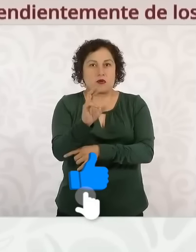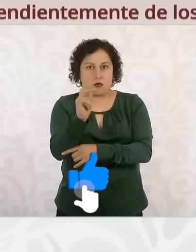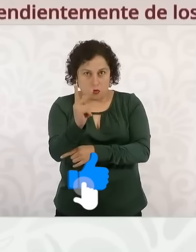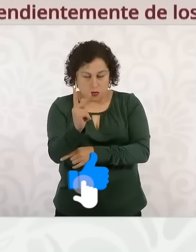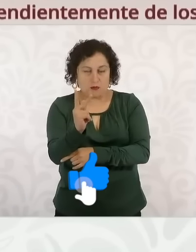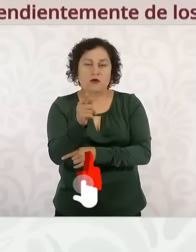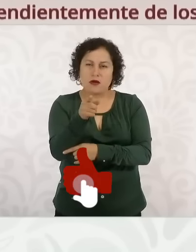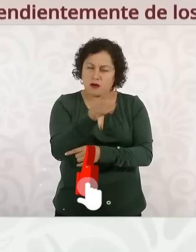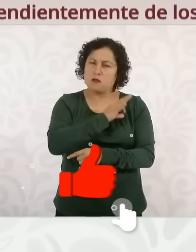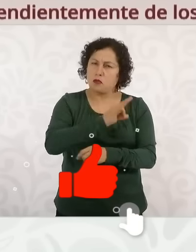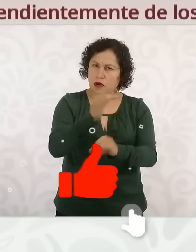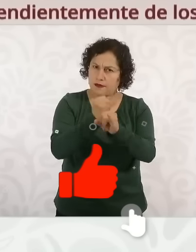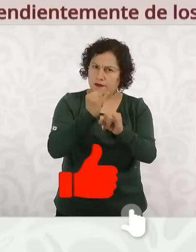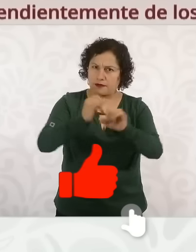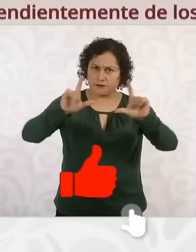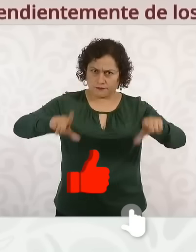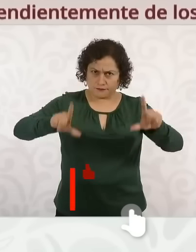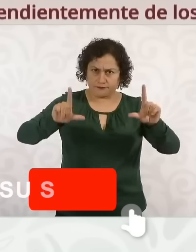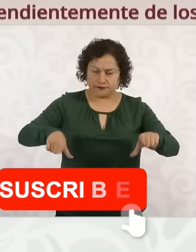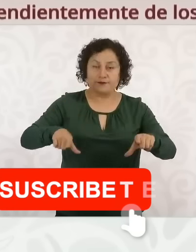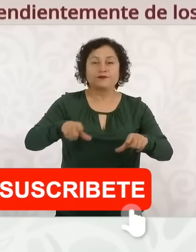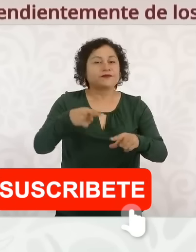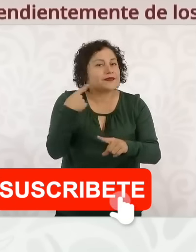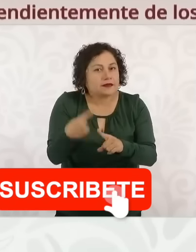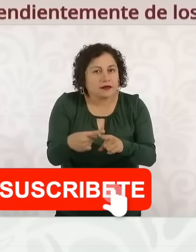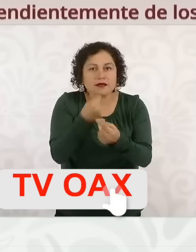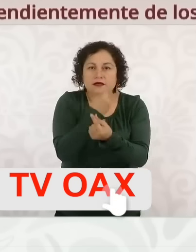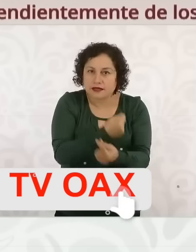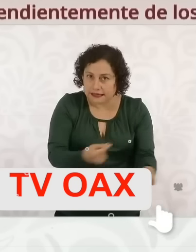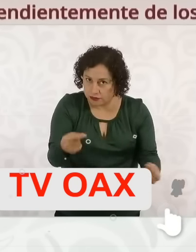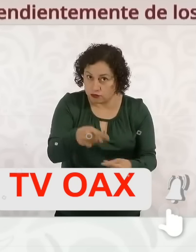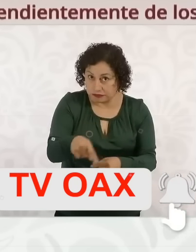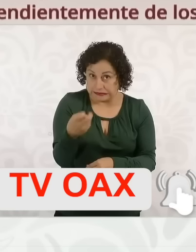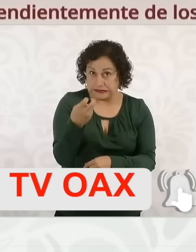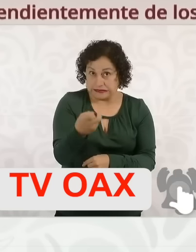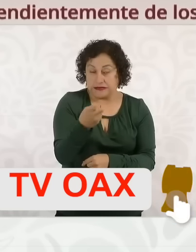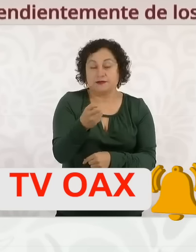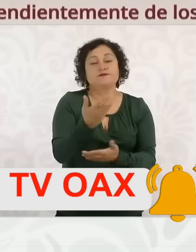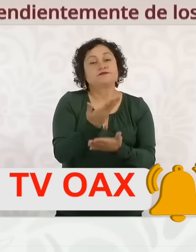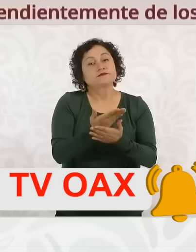caso de los menores de edad también debemos de llevar una identificación oficial con